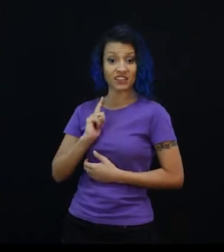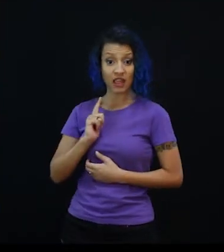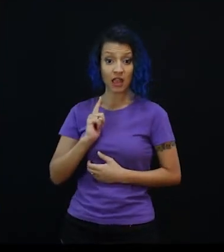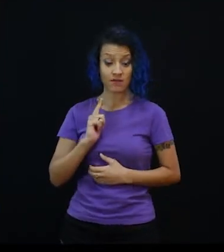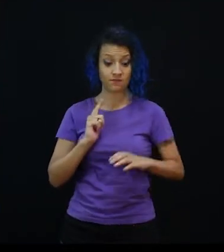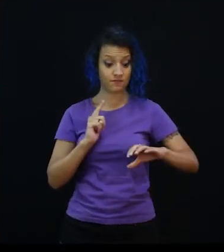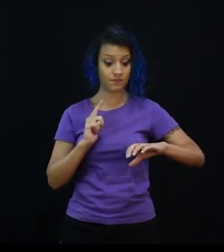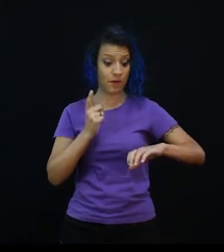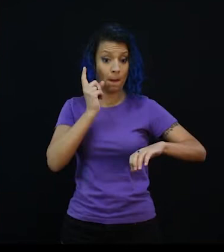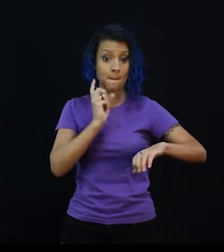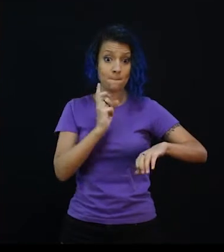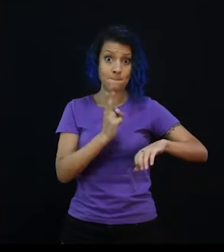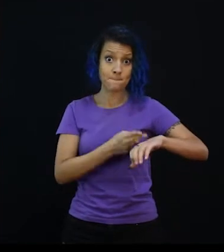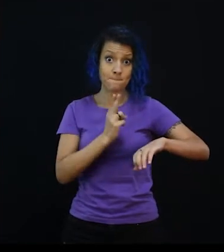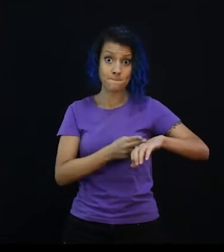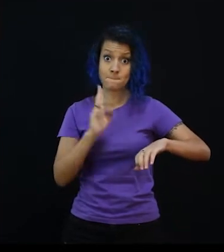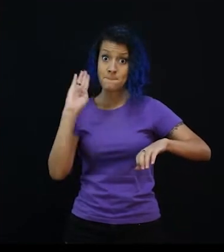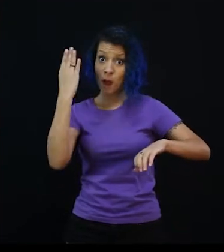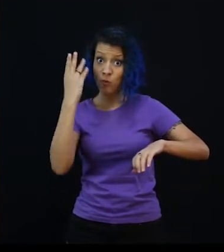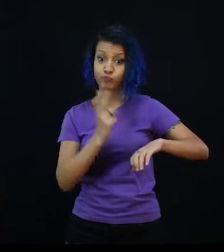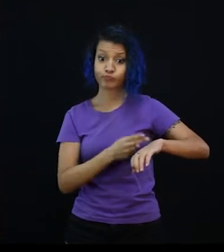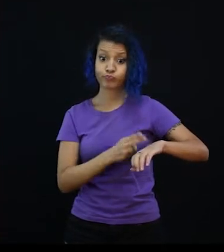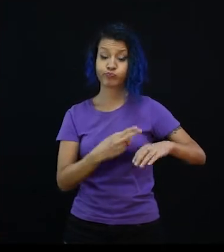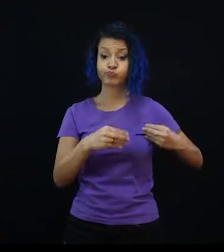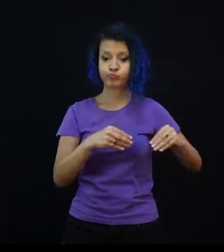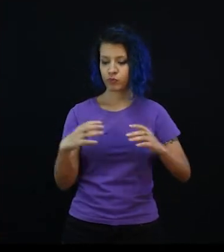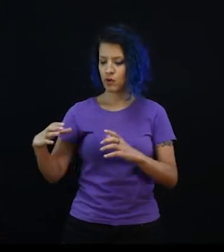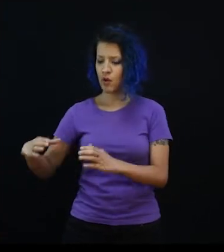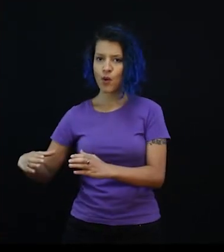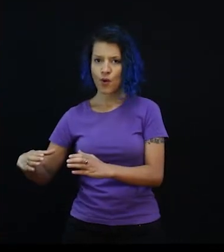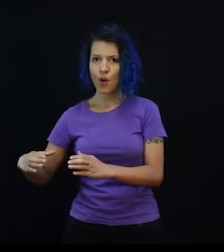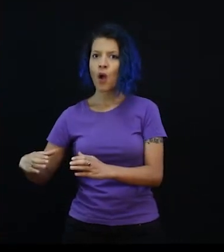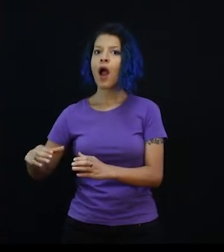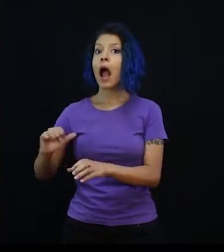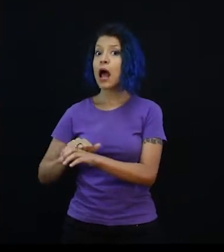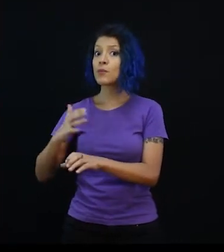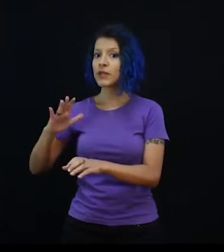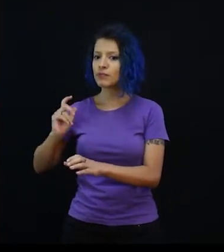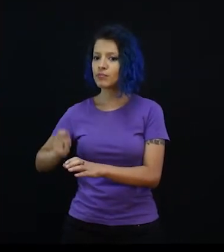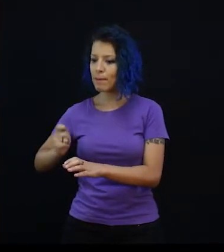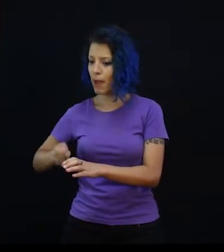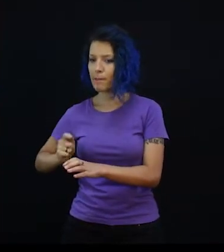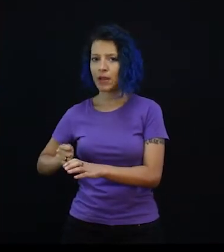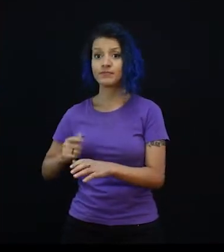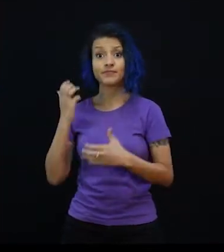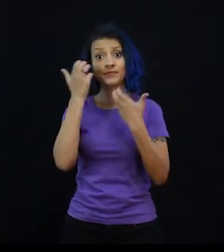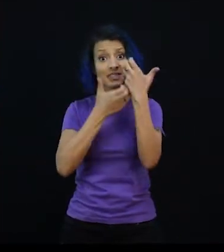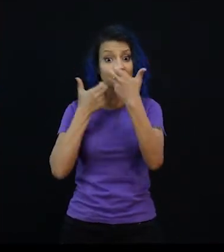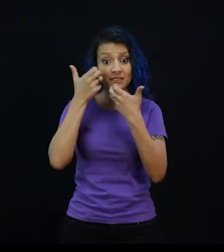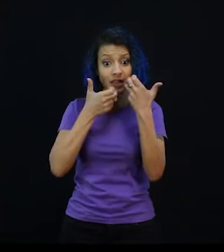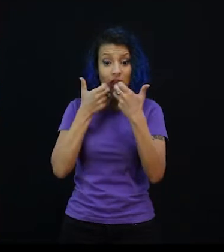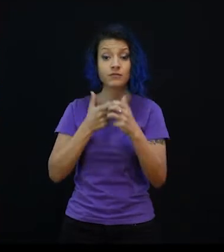a Madalena com uma assadeira e uma baqueta vassourinha. A gente vai cantar e marcando aqui o tempo.